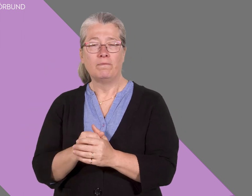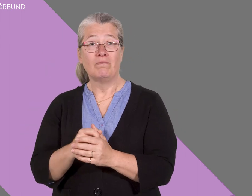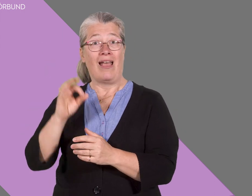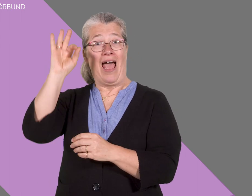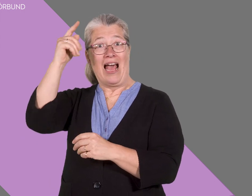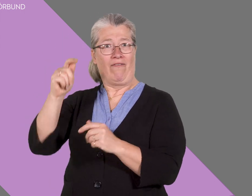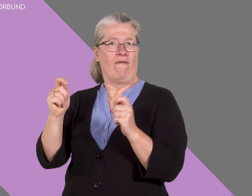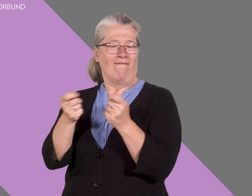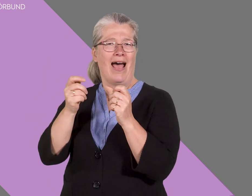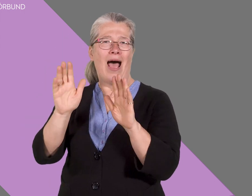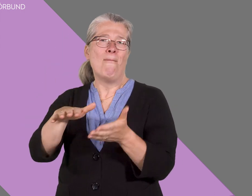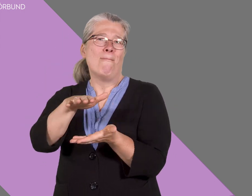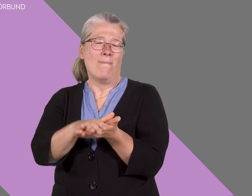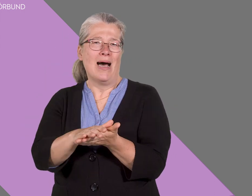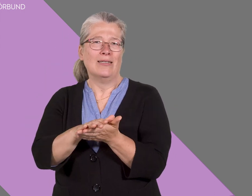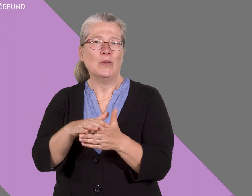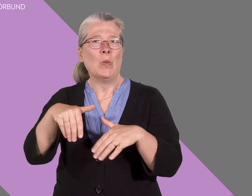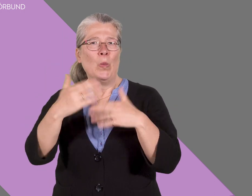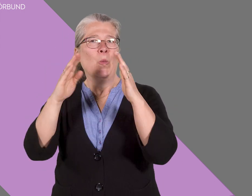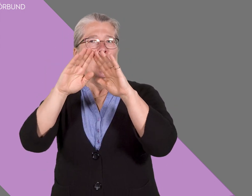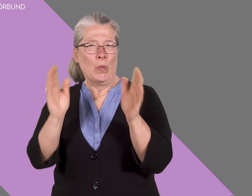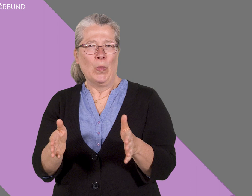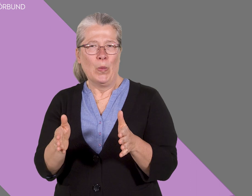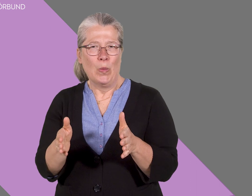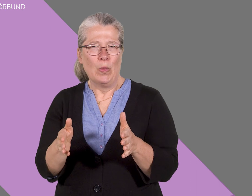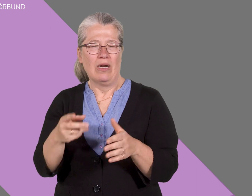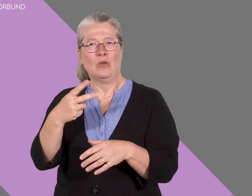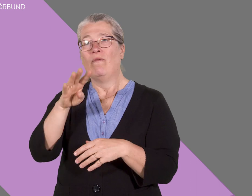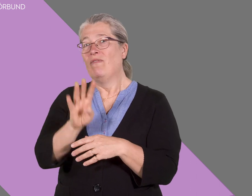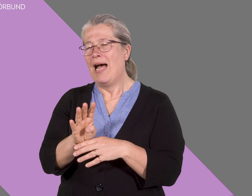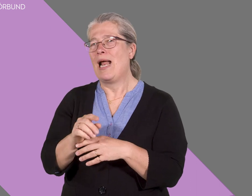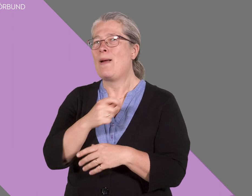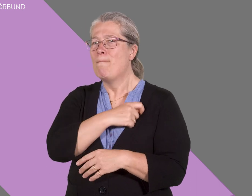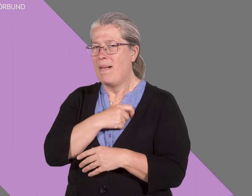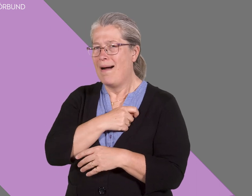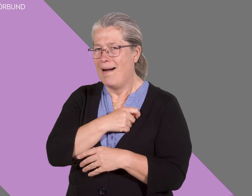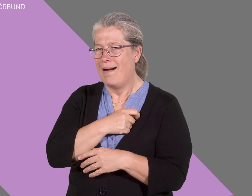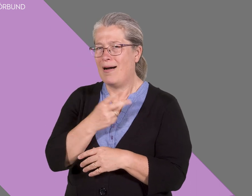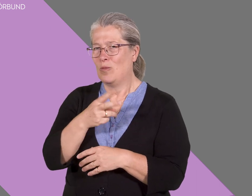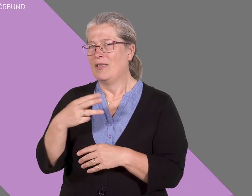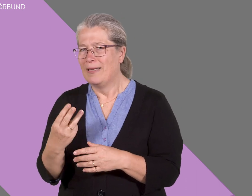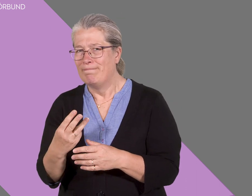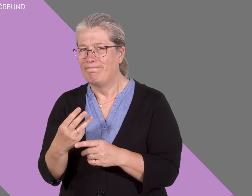Den senare tillställningen ordnades i Ljusa huset 24.5.2023, -